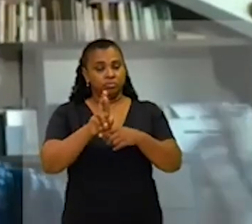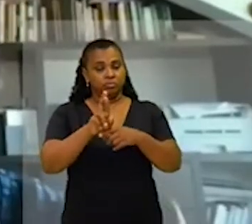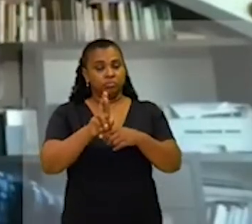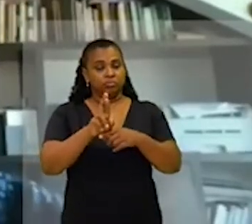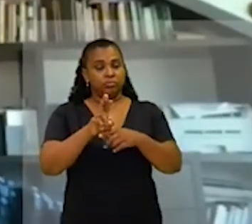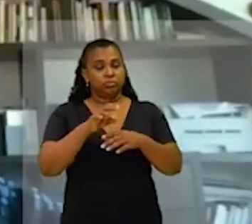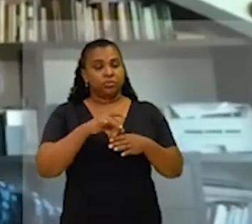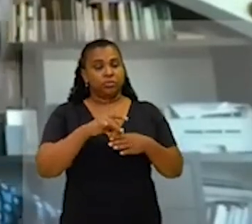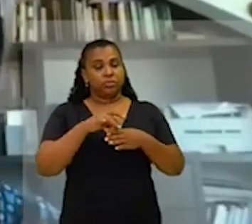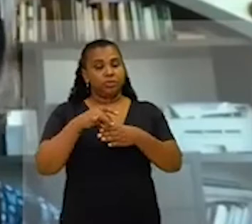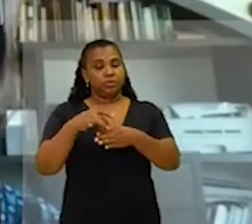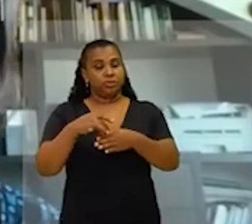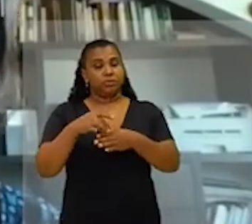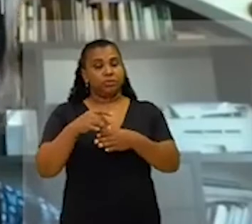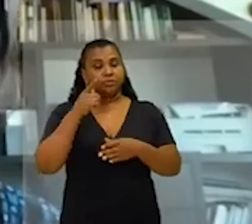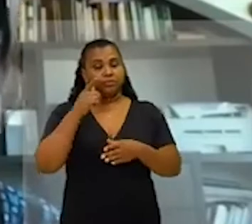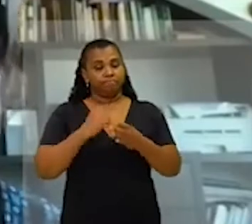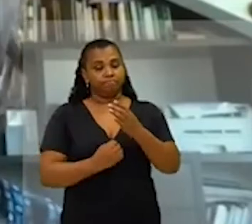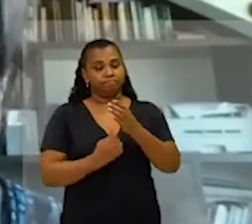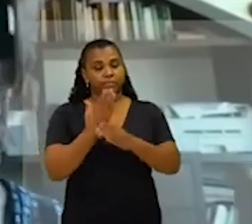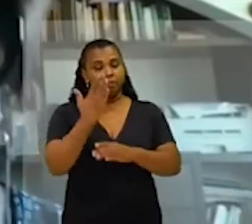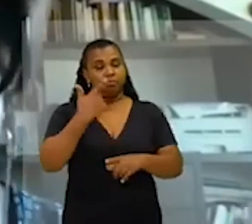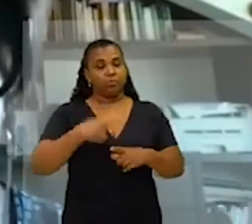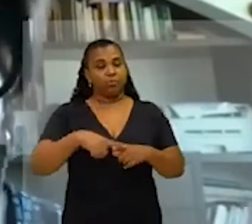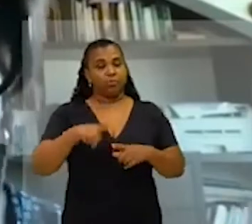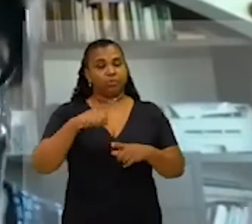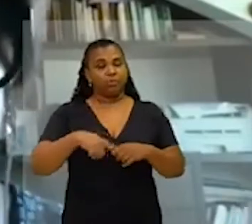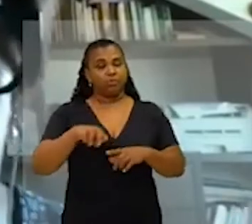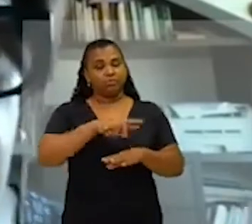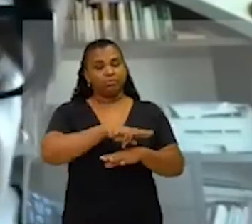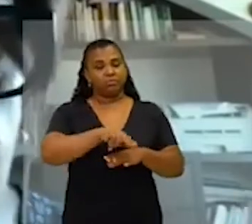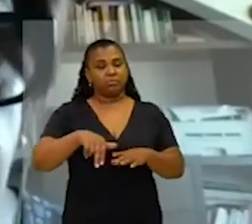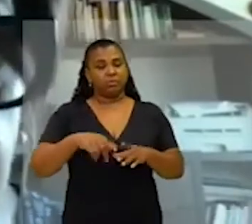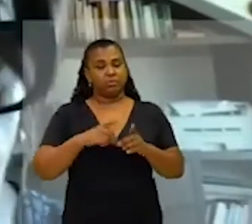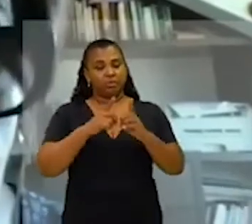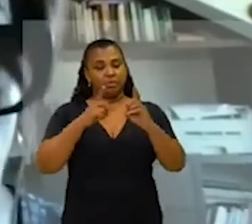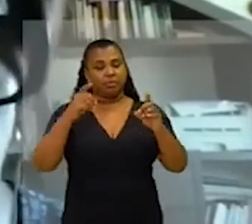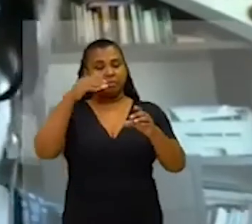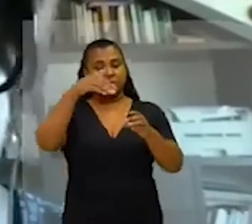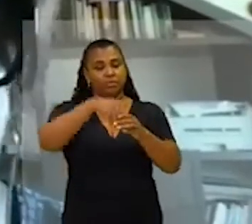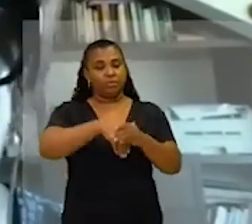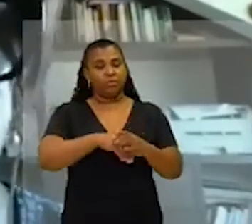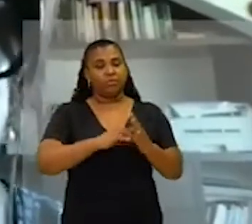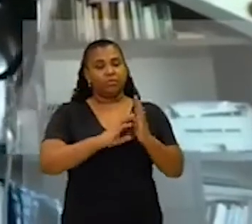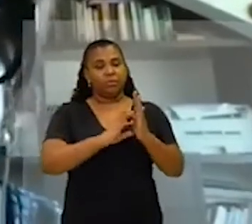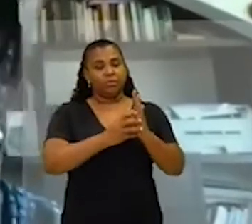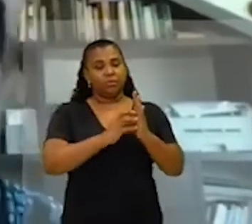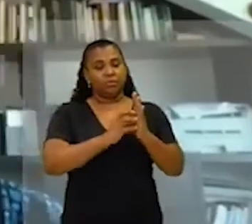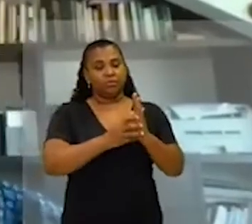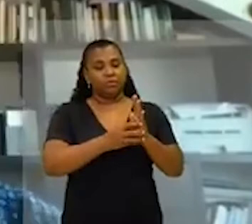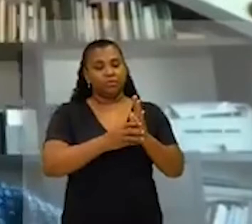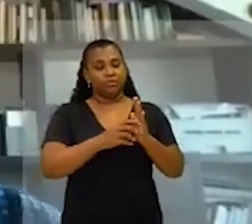e criando problema também a democracia interna do partido nosso trabalho apresenta